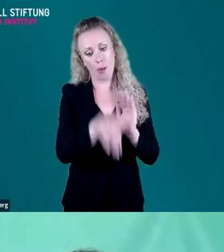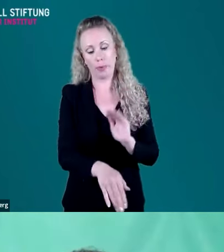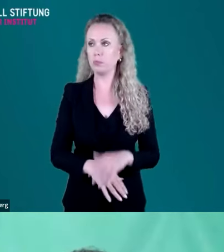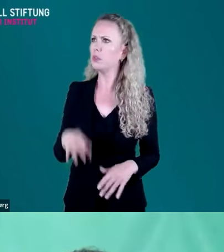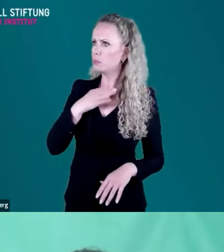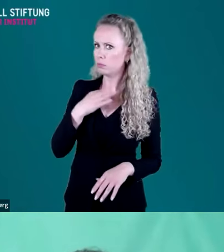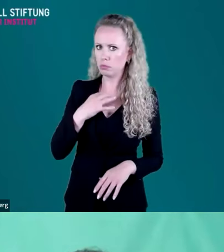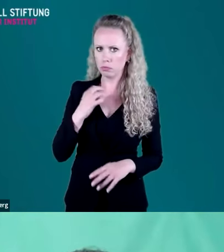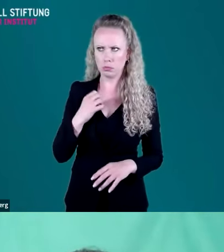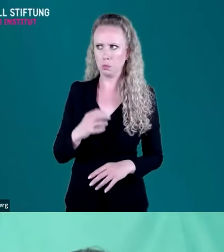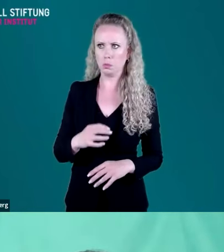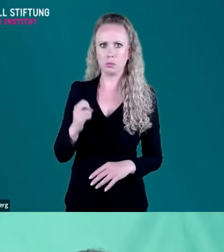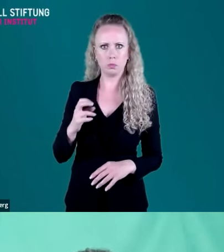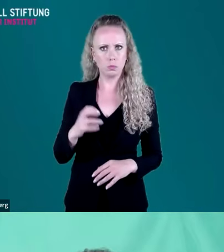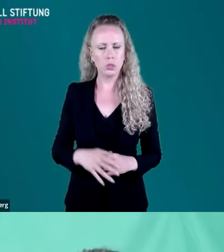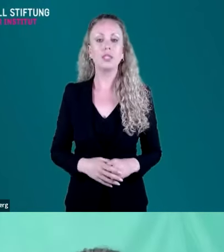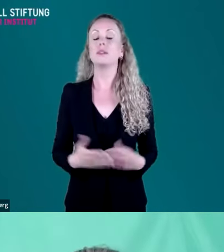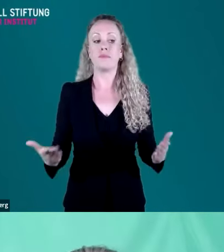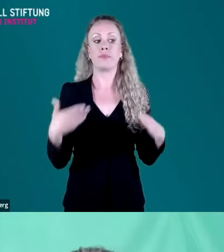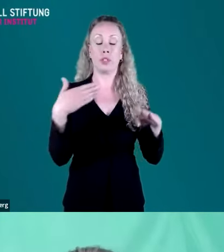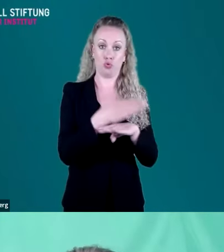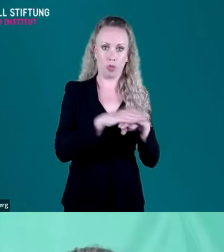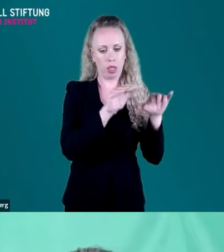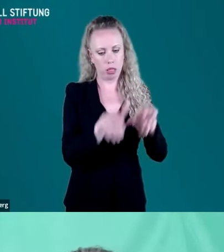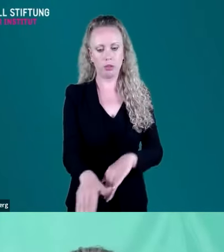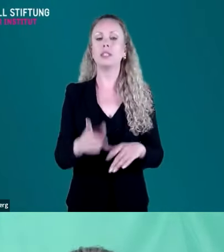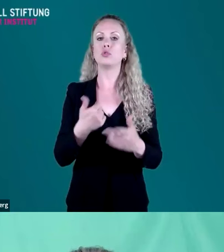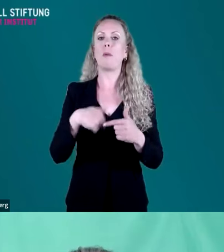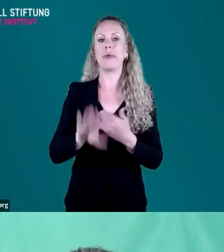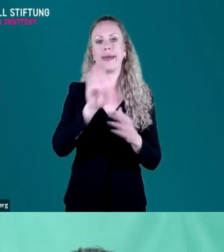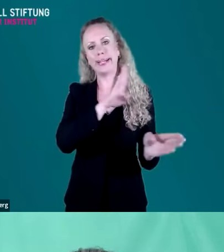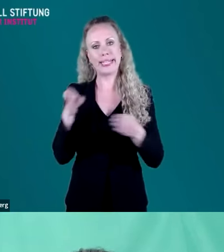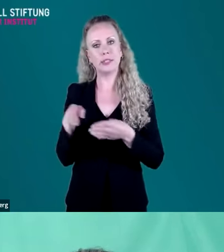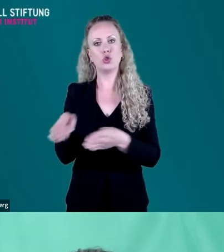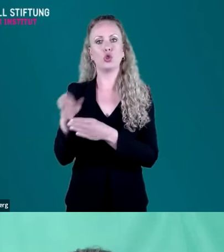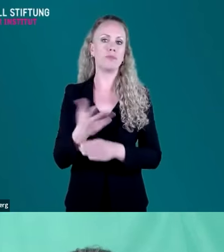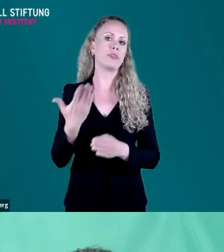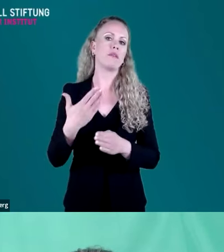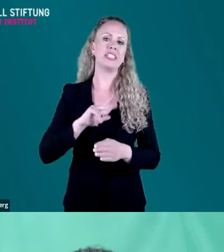Die sind im Weg. Das geht alles Richtung Sozialismus, Antidiskriminierungsgesetze.